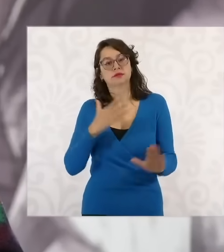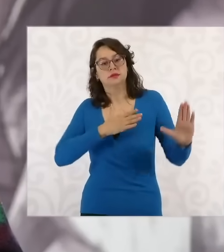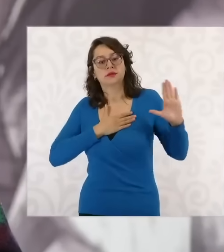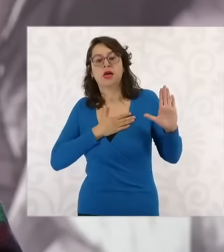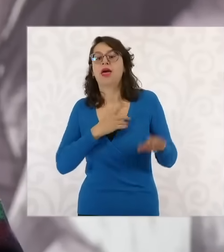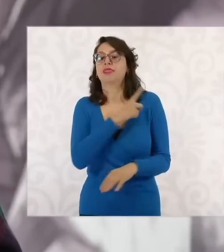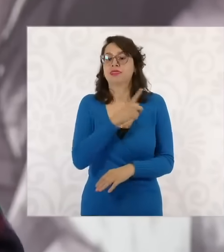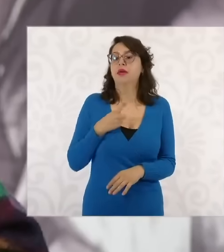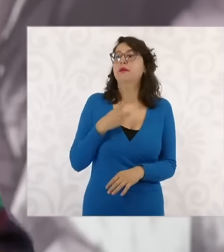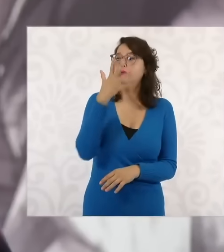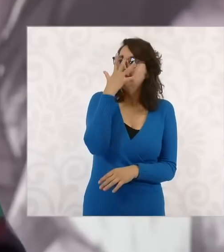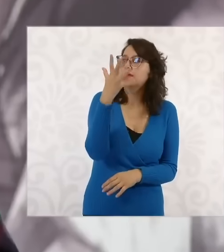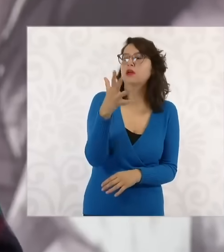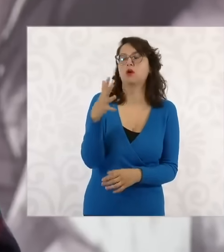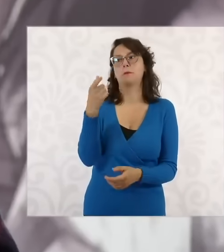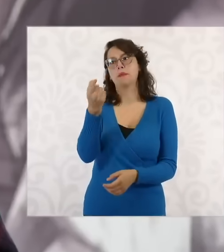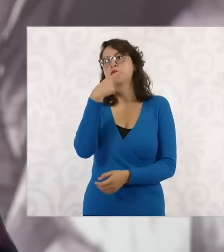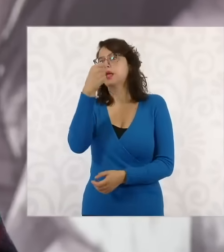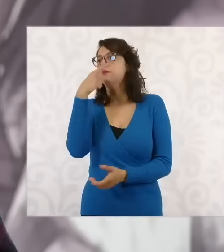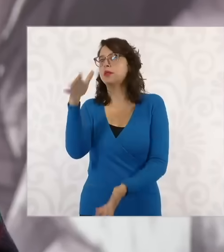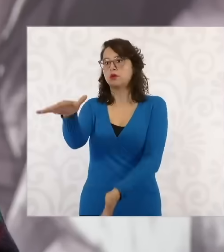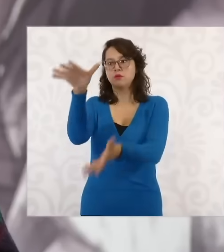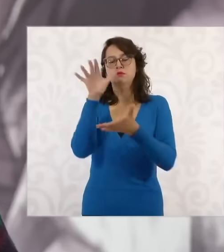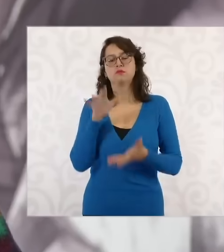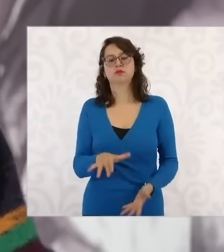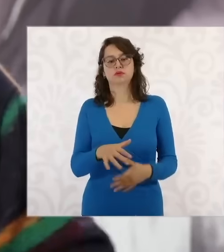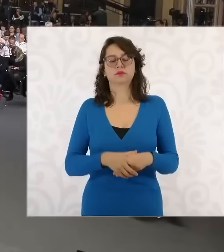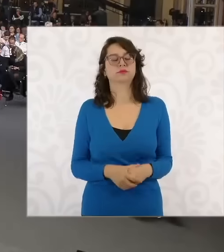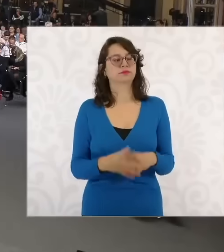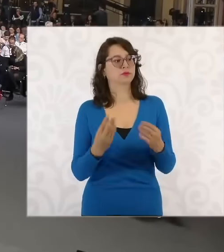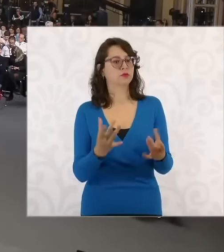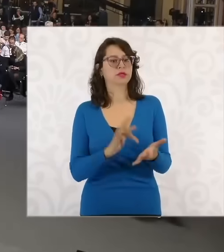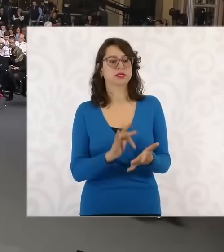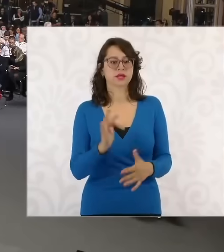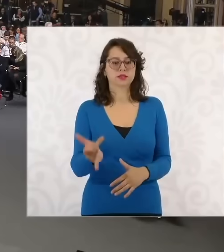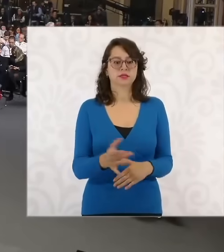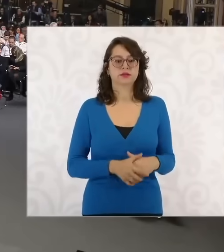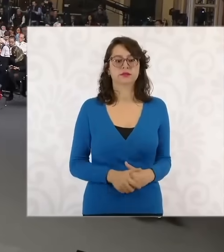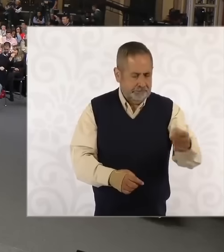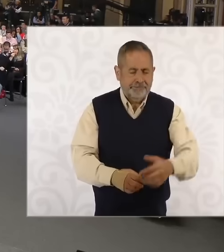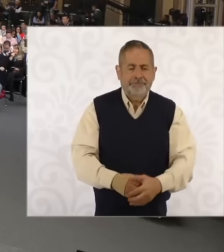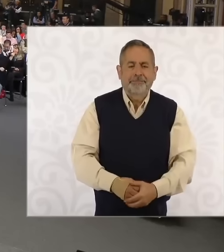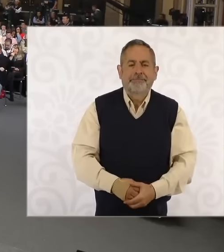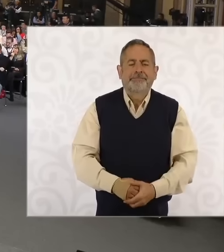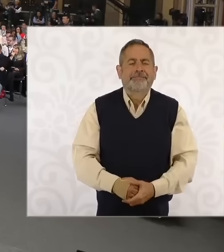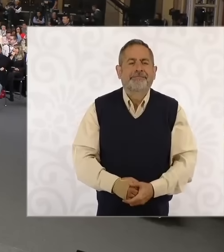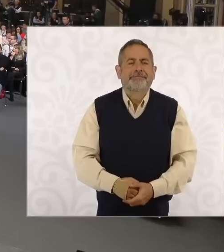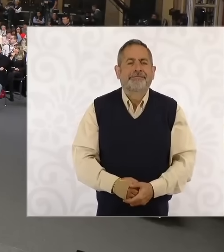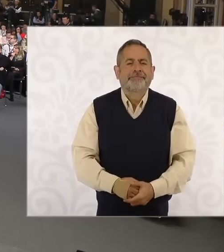bien a los pacientes de nuestro país con quienes se comprometieron entregar. Muchas gracias.